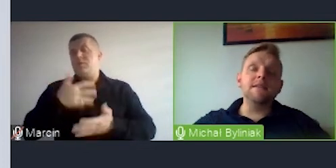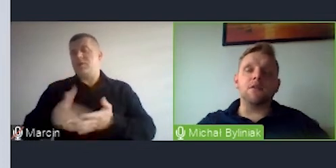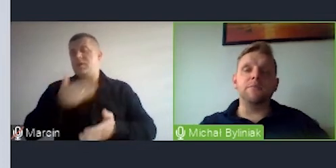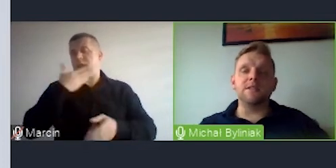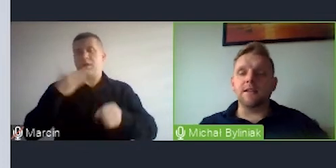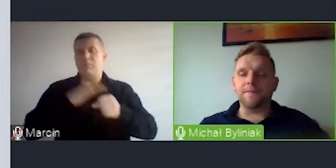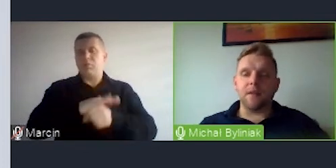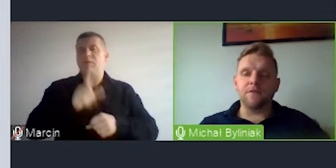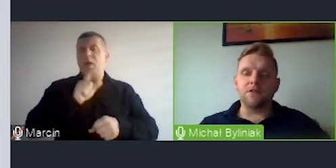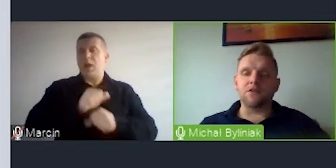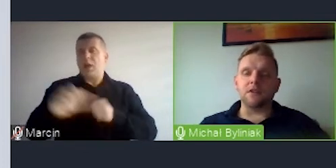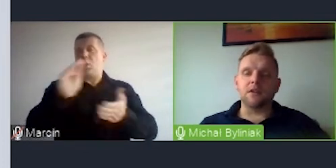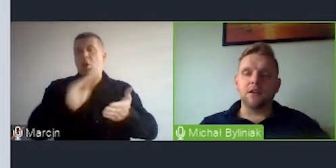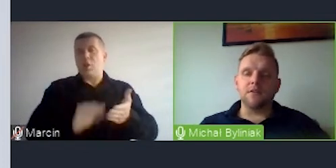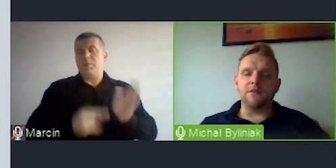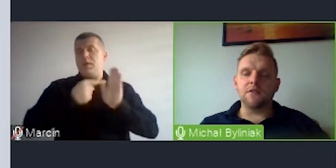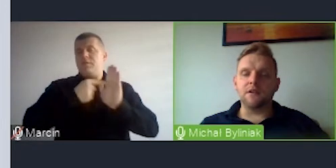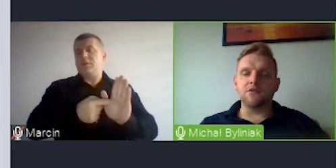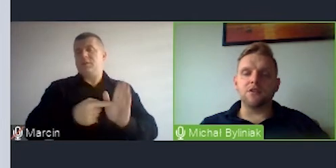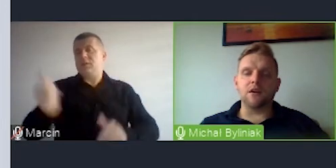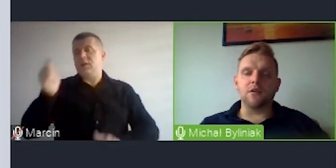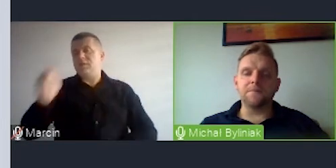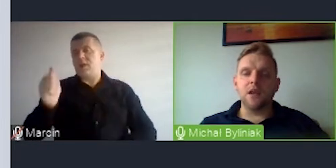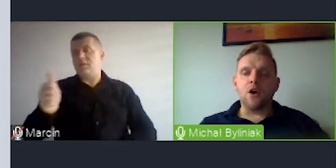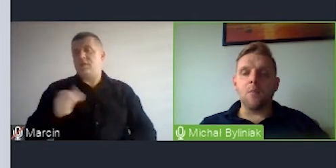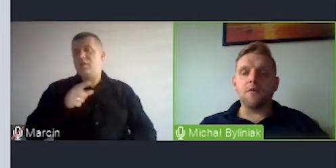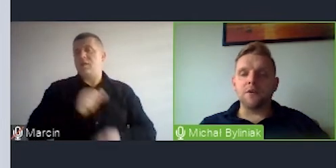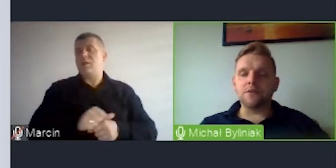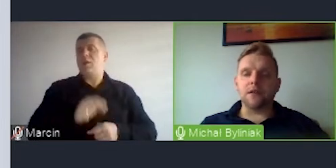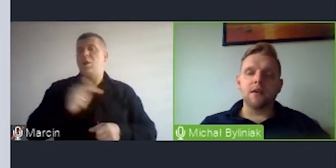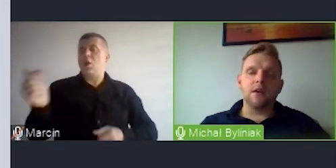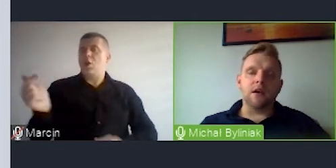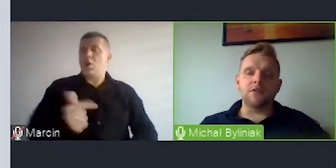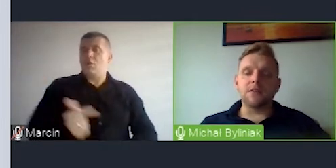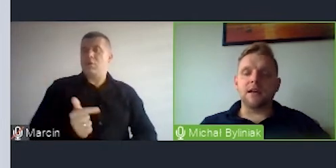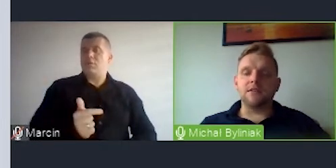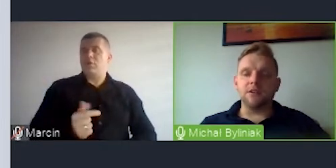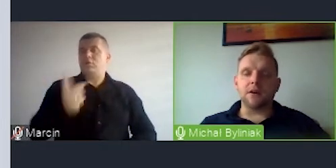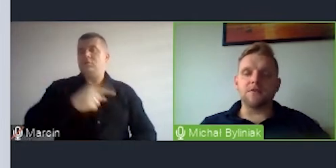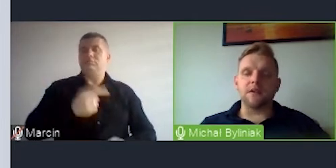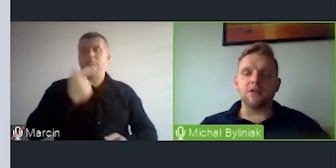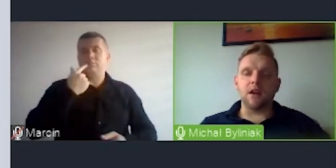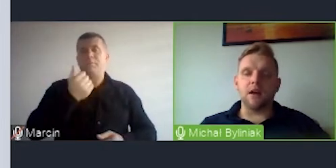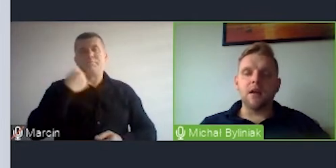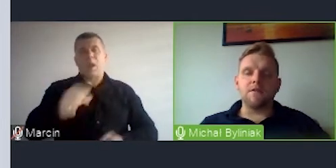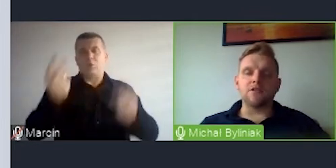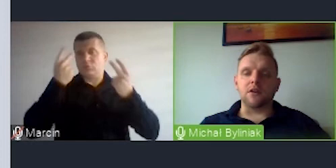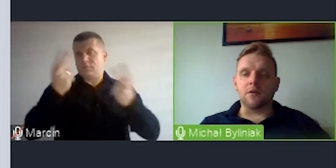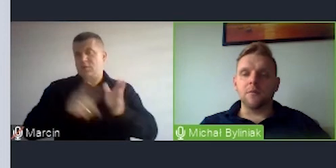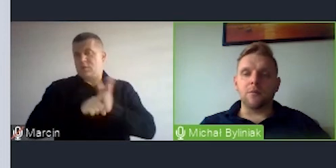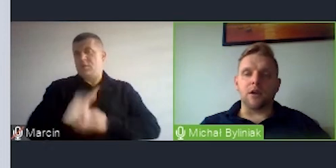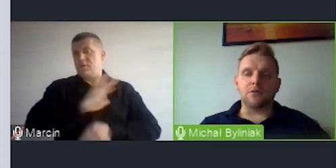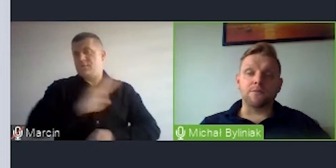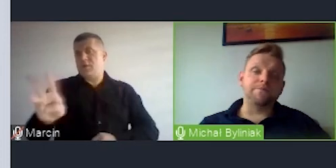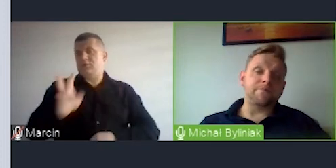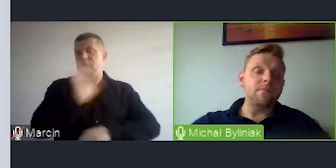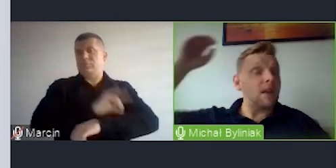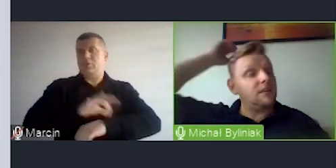ale jest opisana w wytycznych kwalifikowalności jako obowiązek czy zagadnienie bardzo ważne dla waszego projektu.